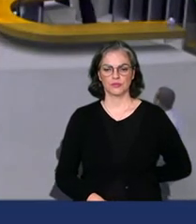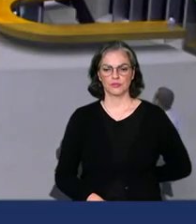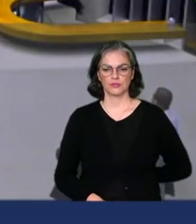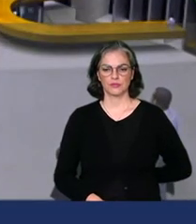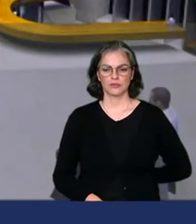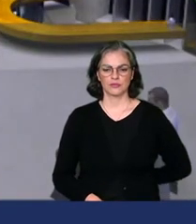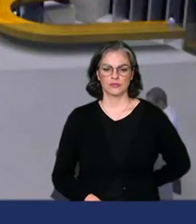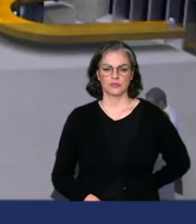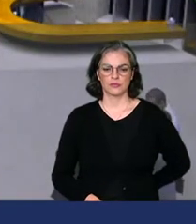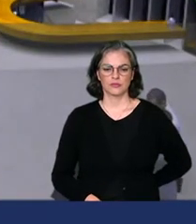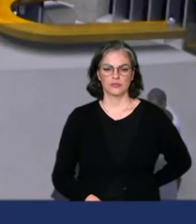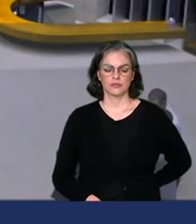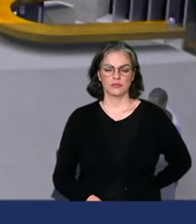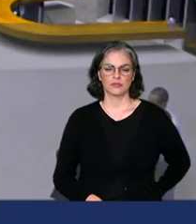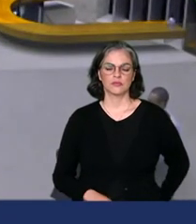[PRESIDENTE]: MINORIA. -- [DEPUTADO]: